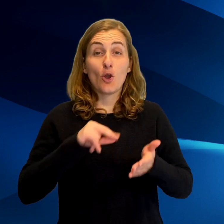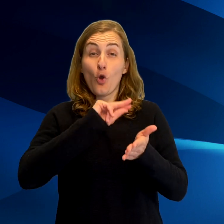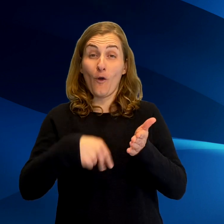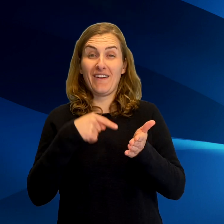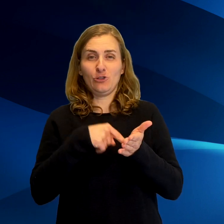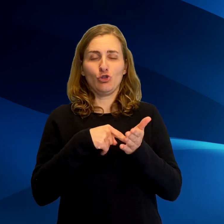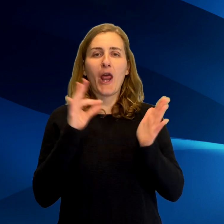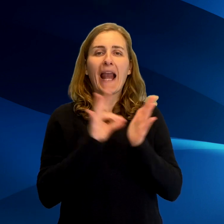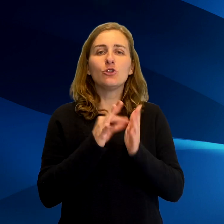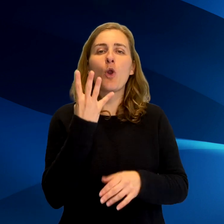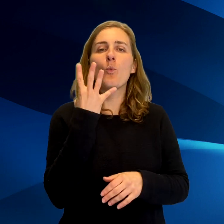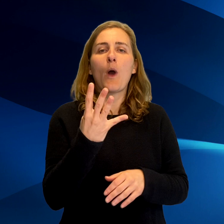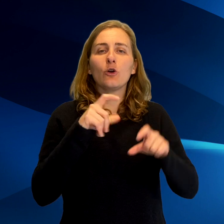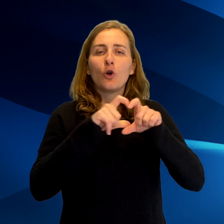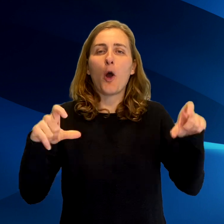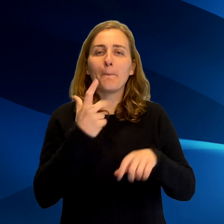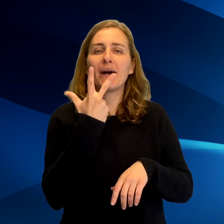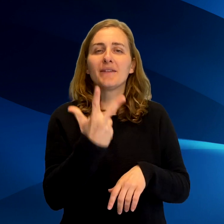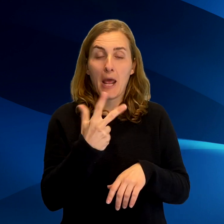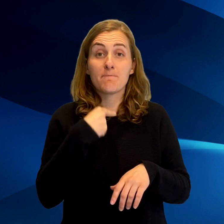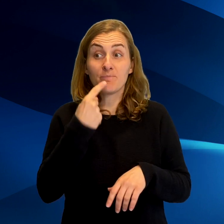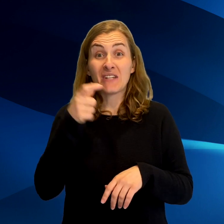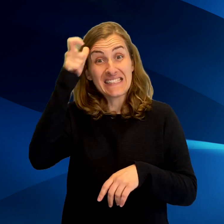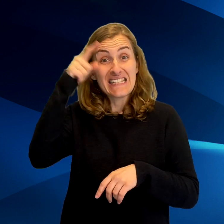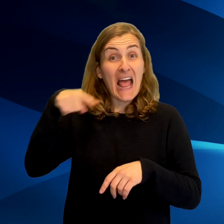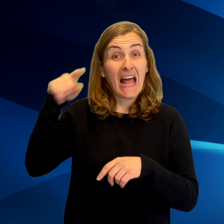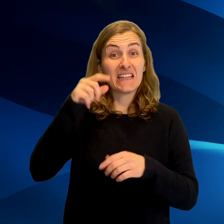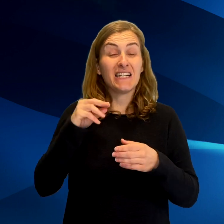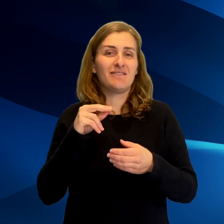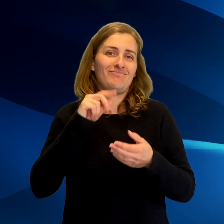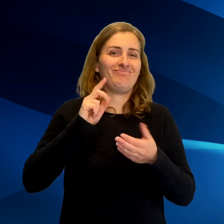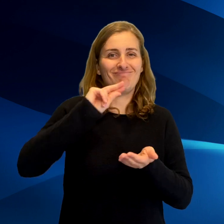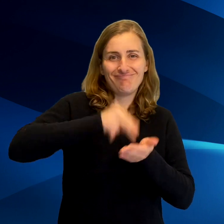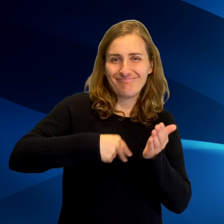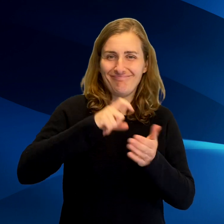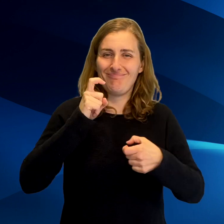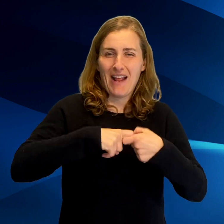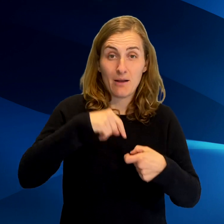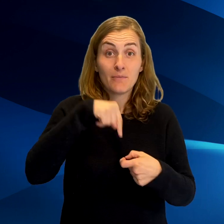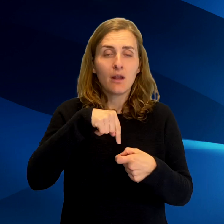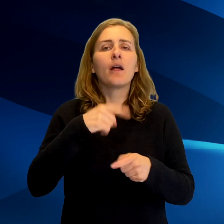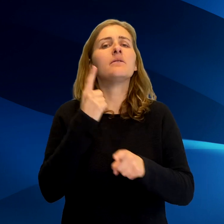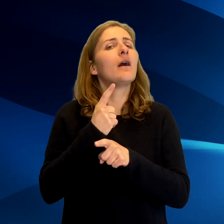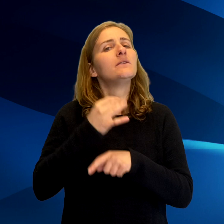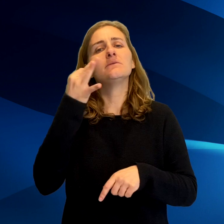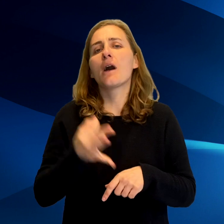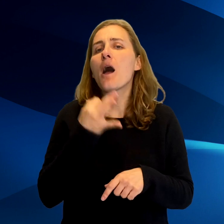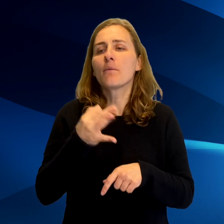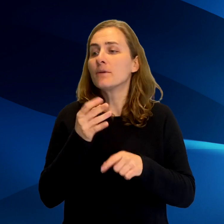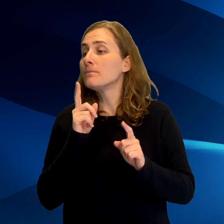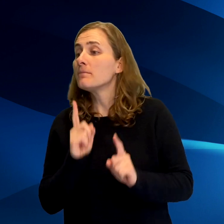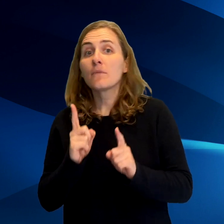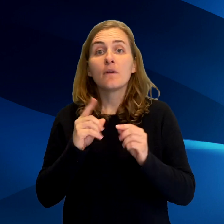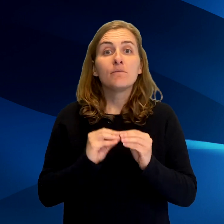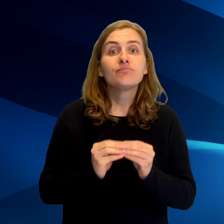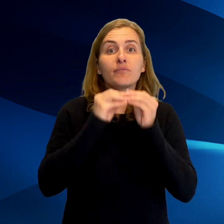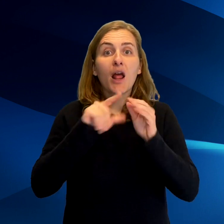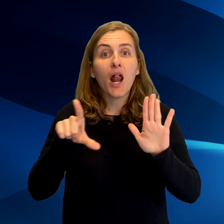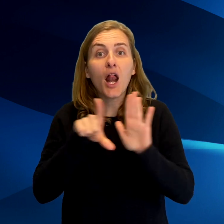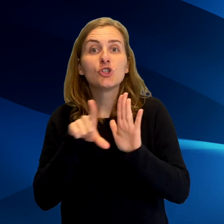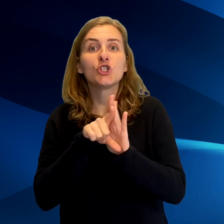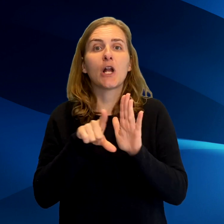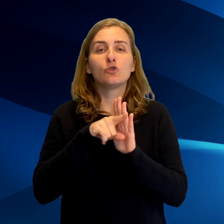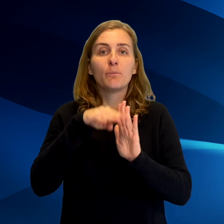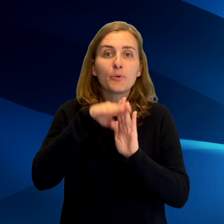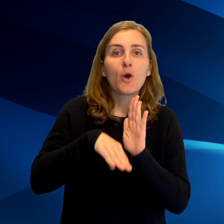L’articolo 4.3 della CRPD richiede agli Stati Membri di coinvolgere in modo significativo le Organizzazioni di Persone con Disabilità, incluse le Associazioni Nazionali di Sordi,